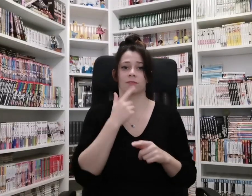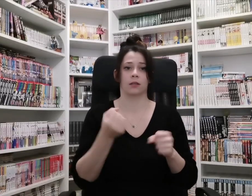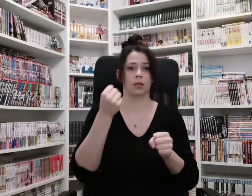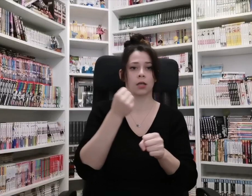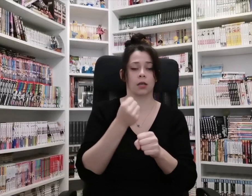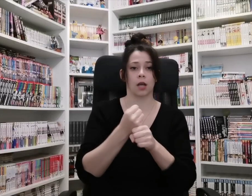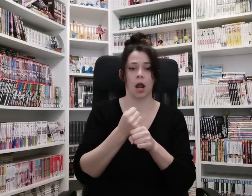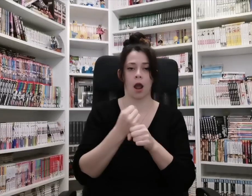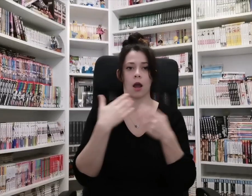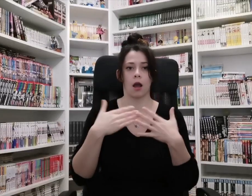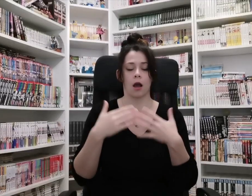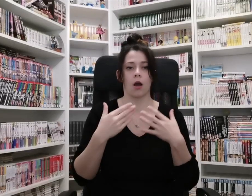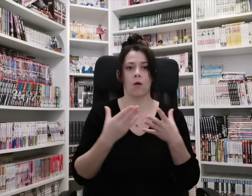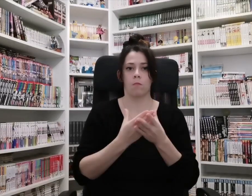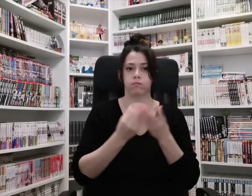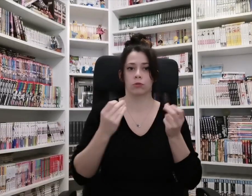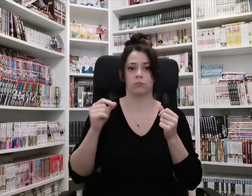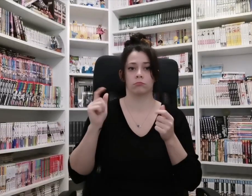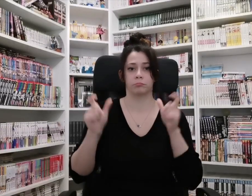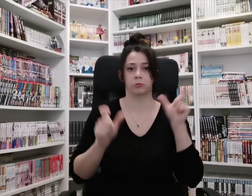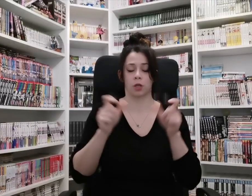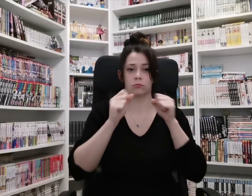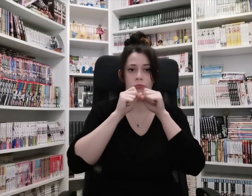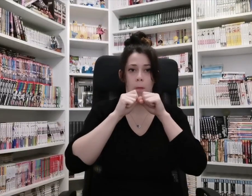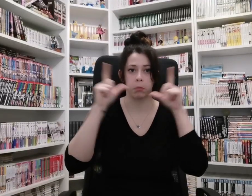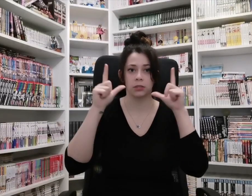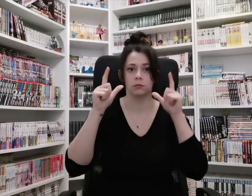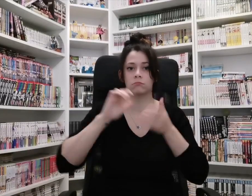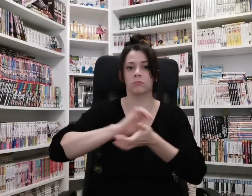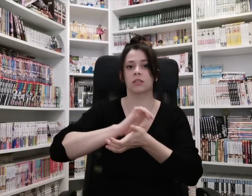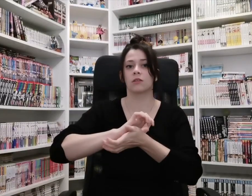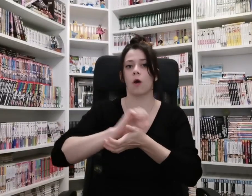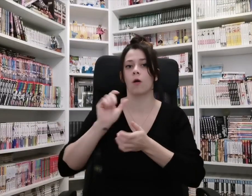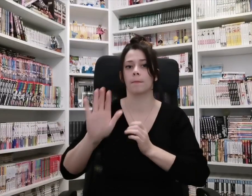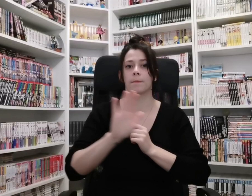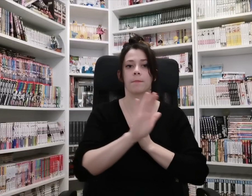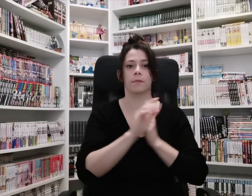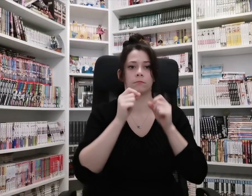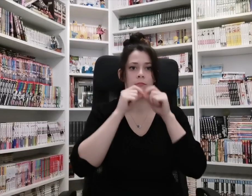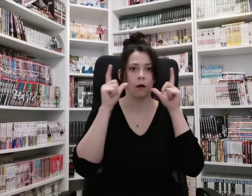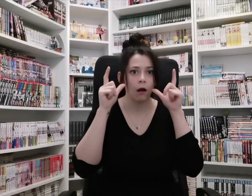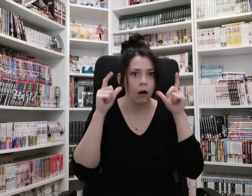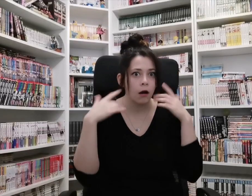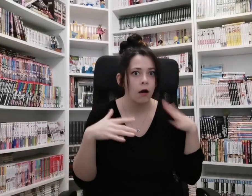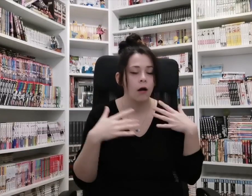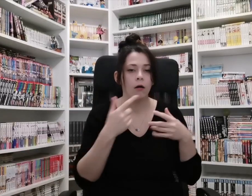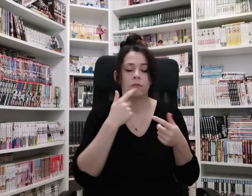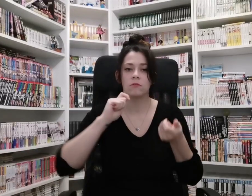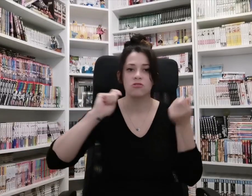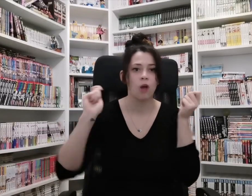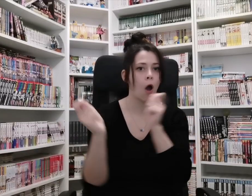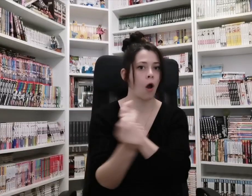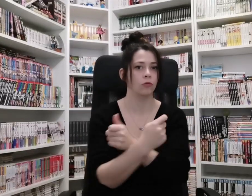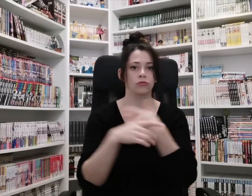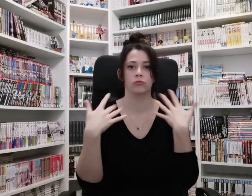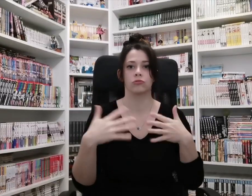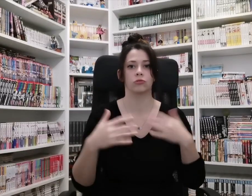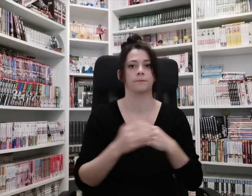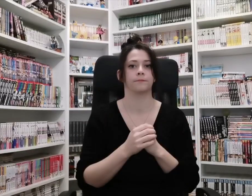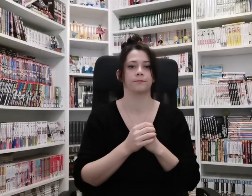et elles créent alors la surprise en changeant d'éditeur.